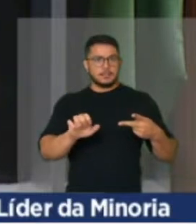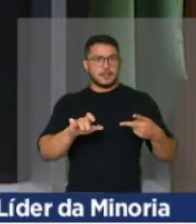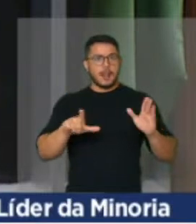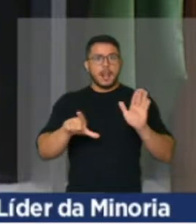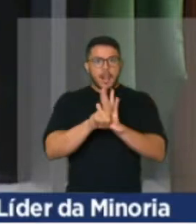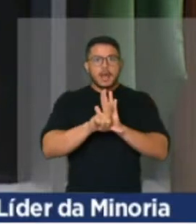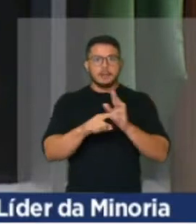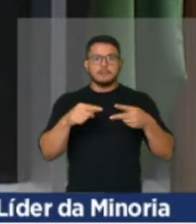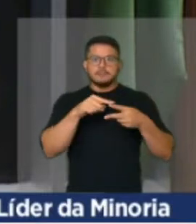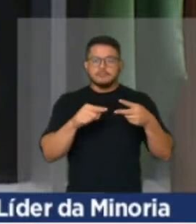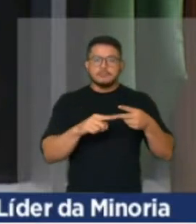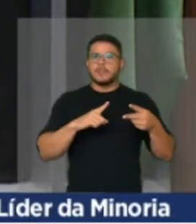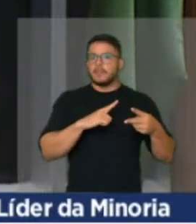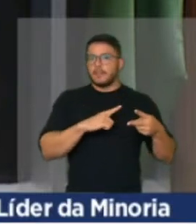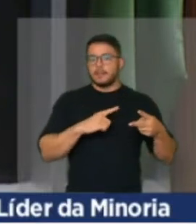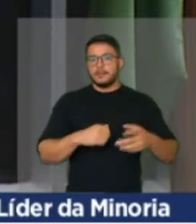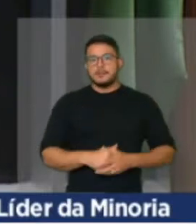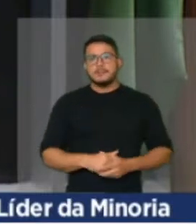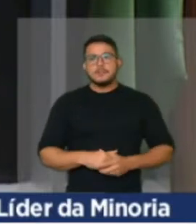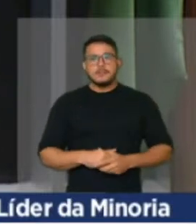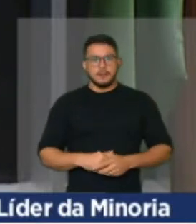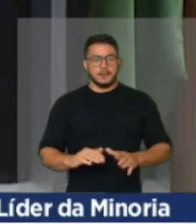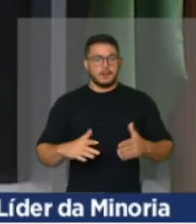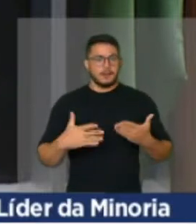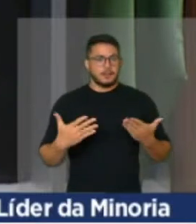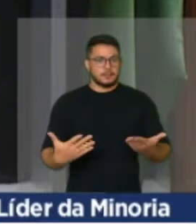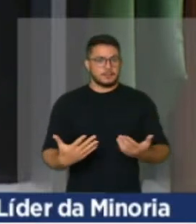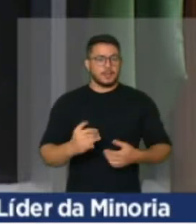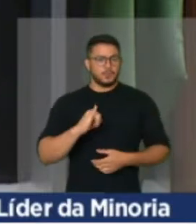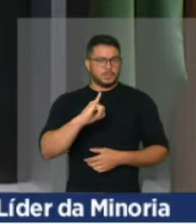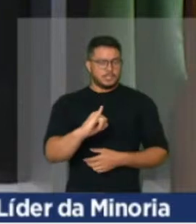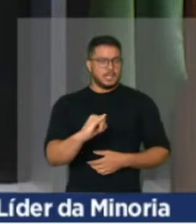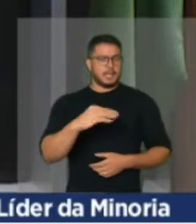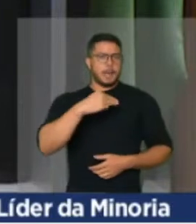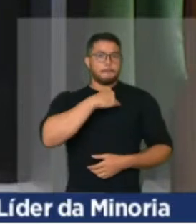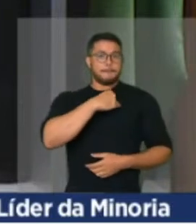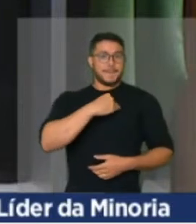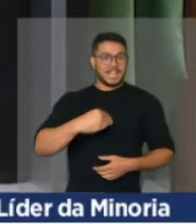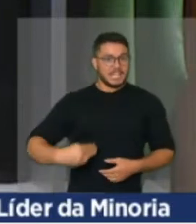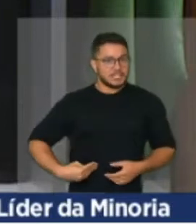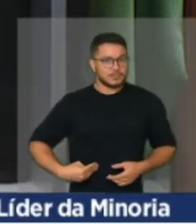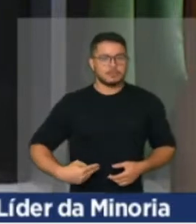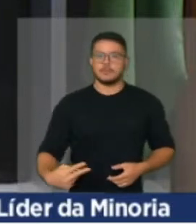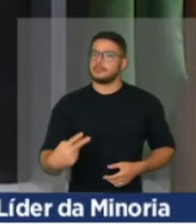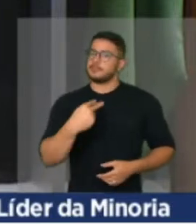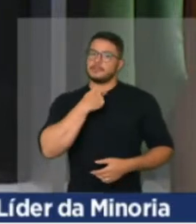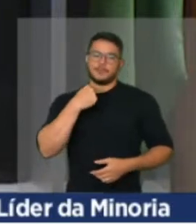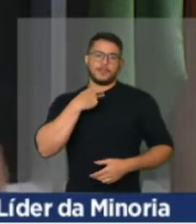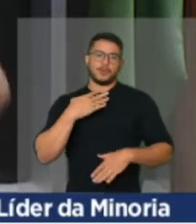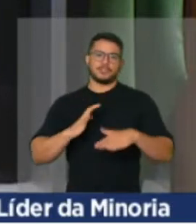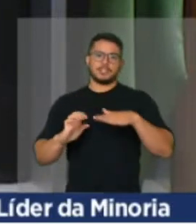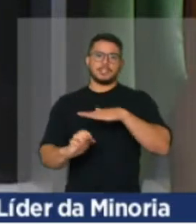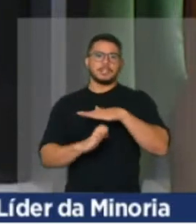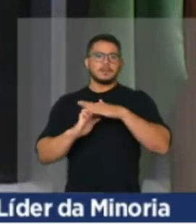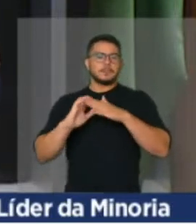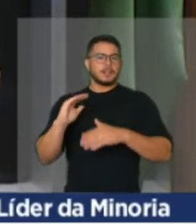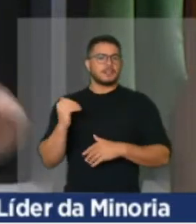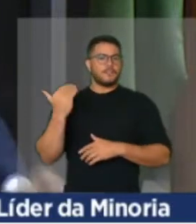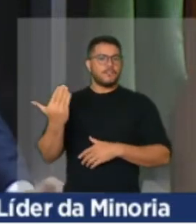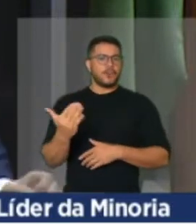NÃO PODE EXERCENDO ALTO CARGO PÚBLICO TER UMA EMPRESA EM PARAÍSO FISCAL. POR UMA RAZÃO SIMPLES QUE ESSA LEI DIZ ISSO: ELE NÃO PODE,